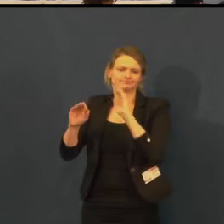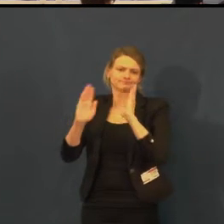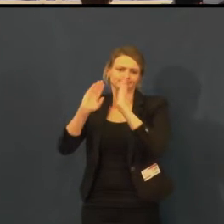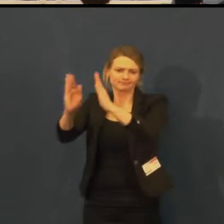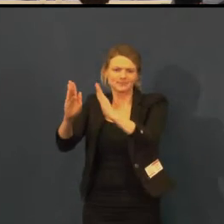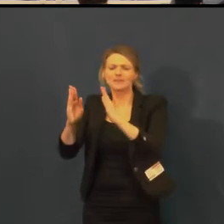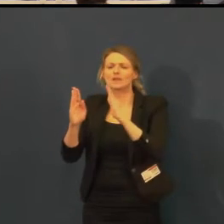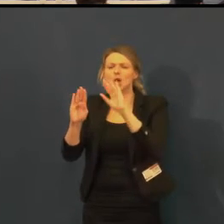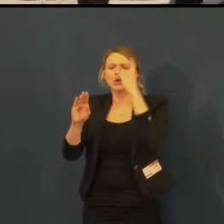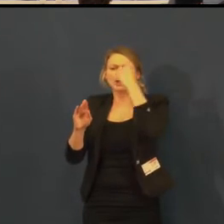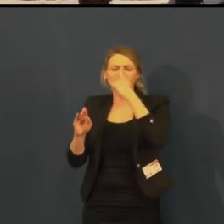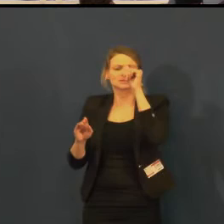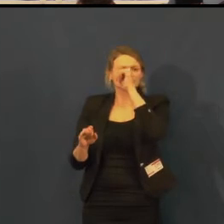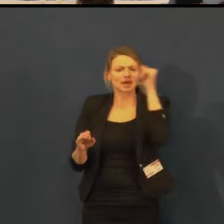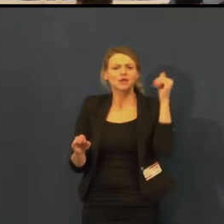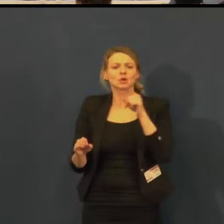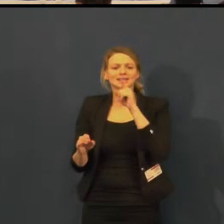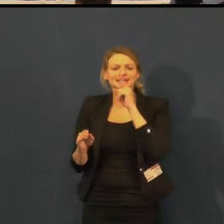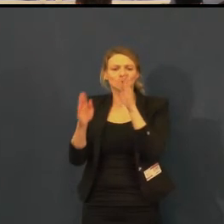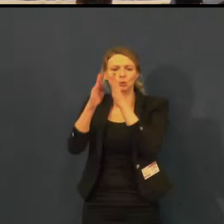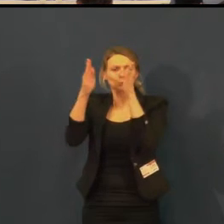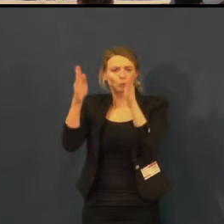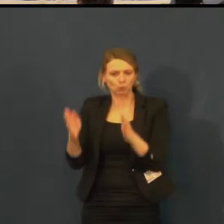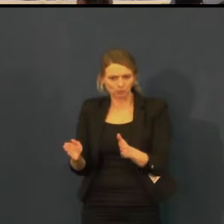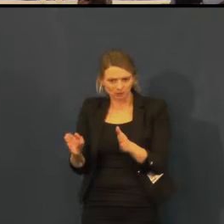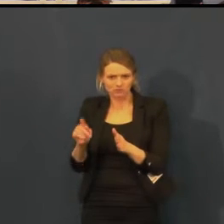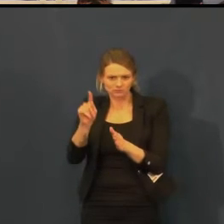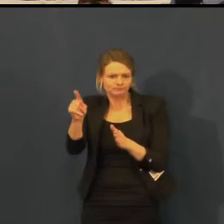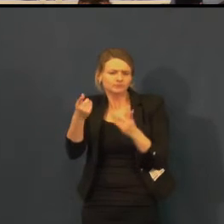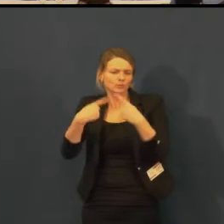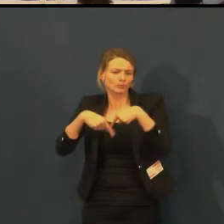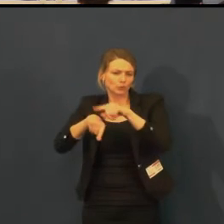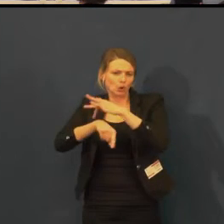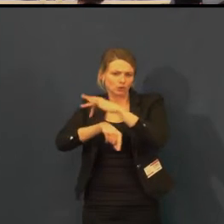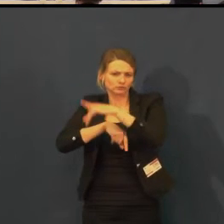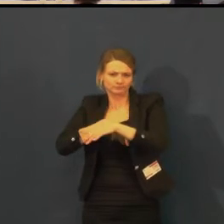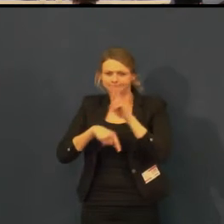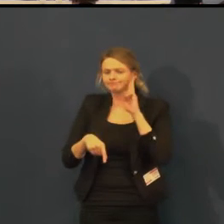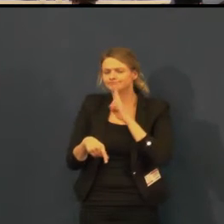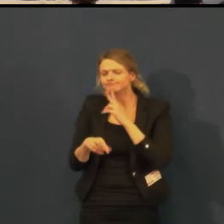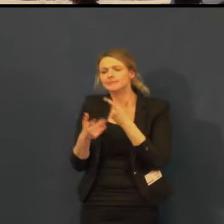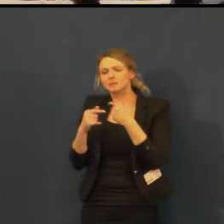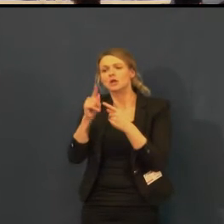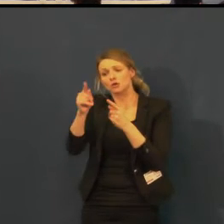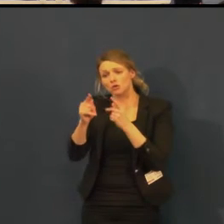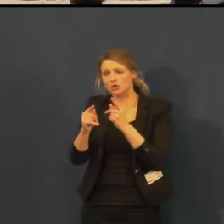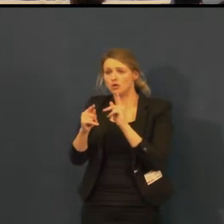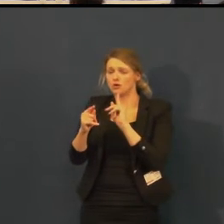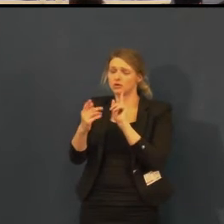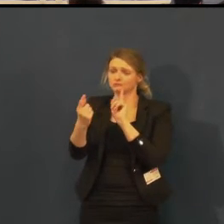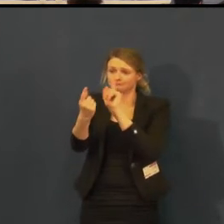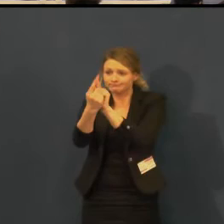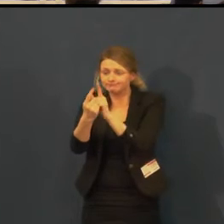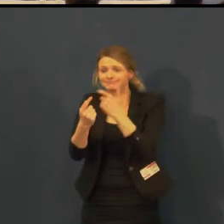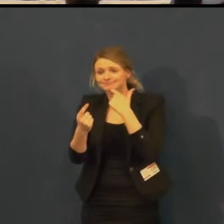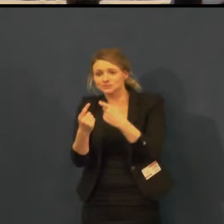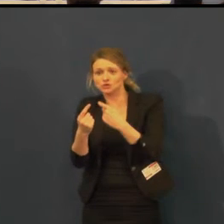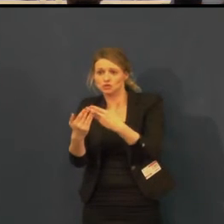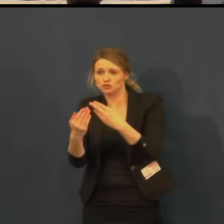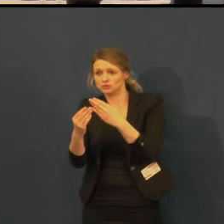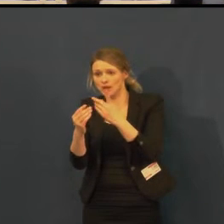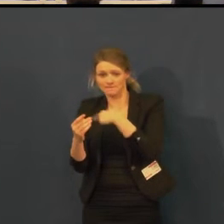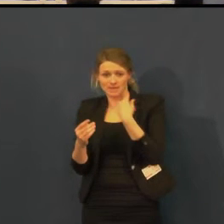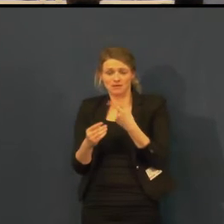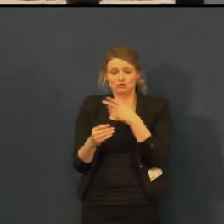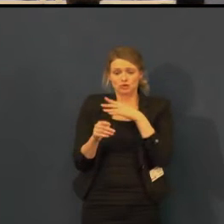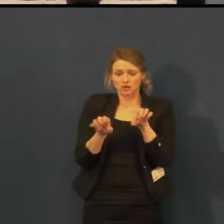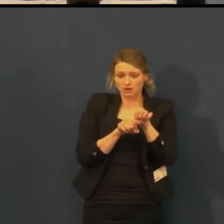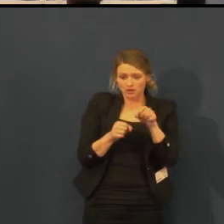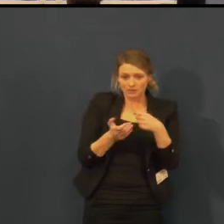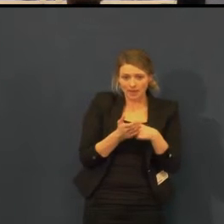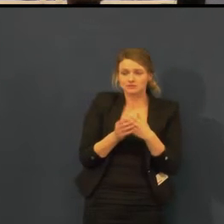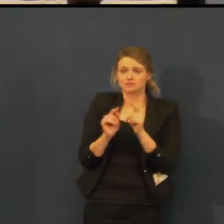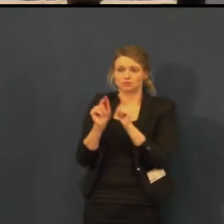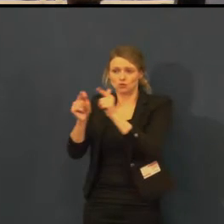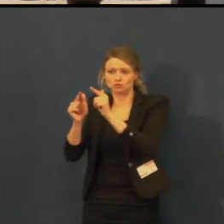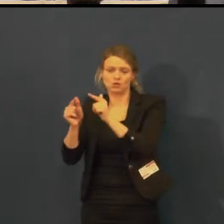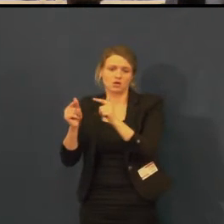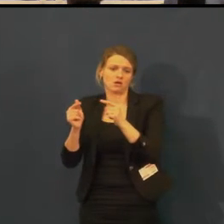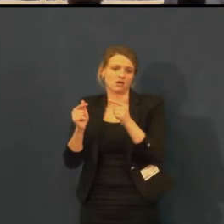Rádi bychom dali prostoru více a pomůžeme při prodeji, není to pro nás problém.